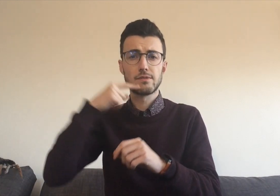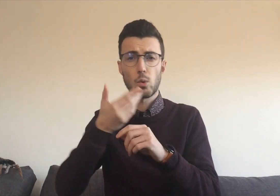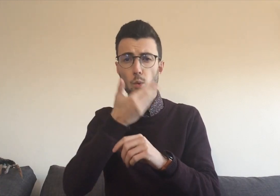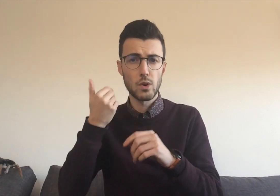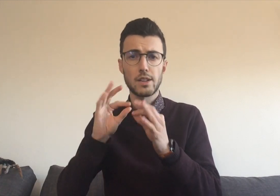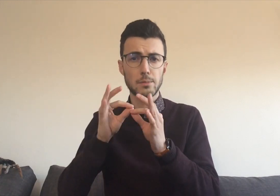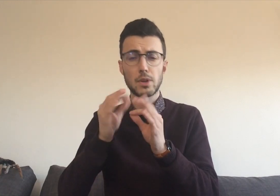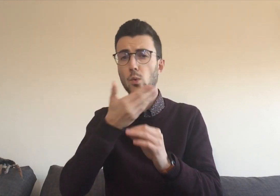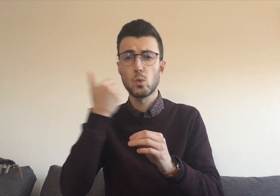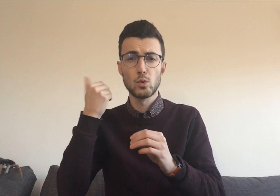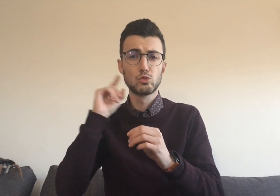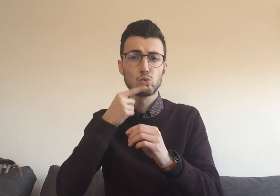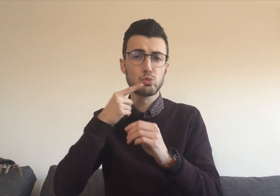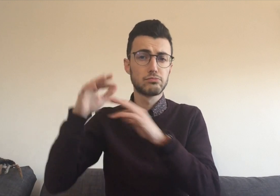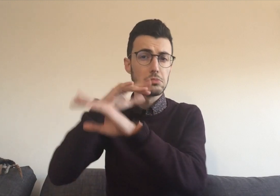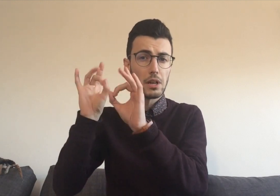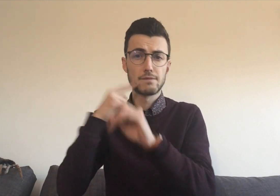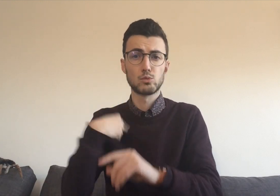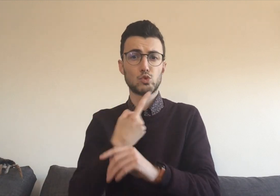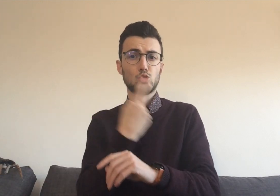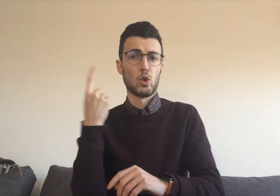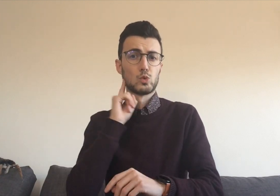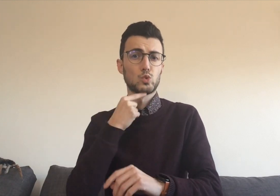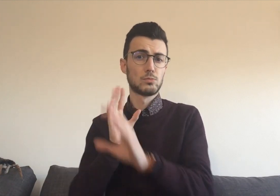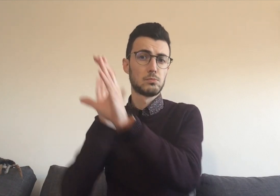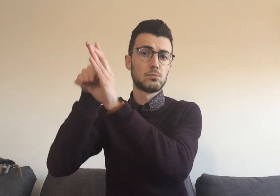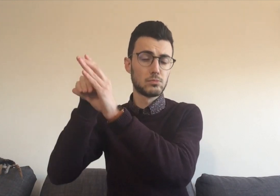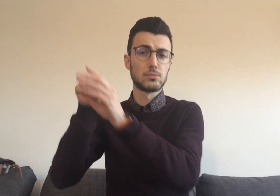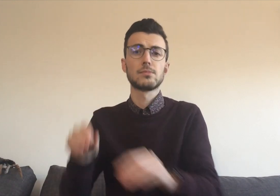mais je n’avais aucun interprète pour mes cours et il n’y avait pas d’autres étudiants sourds j'étais le seul sourd étudiant en intégration